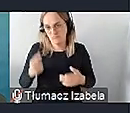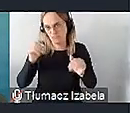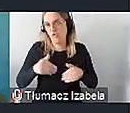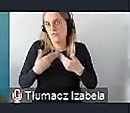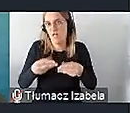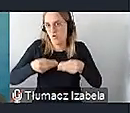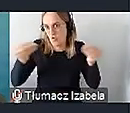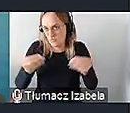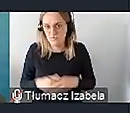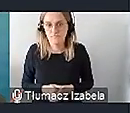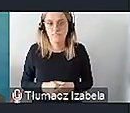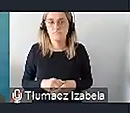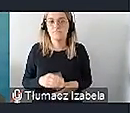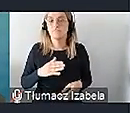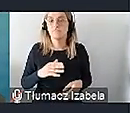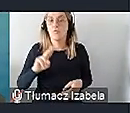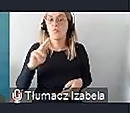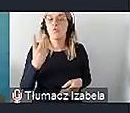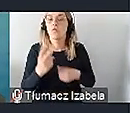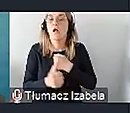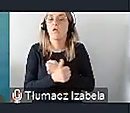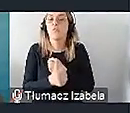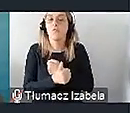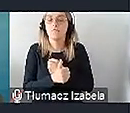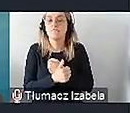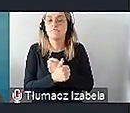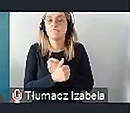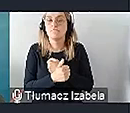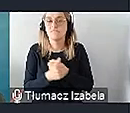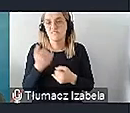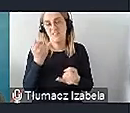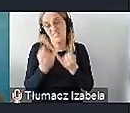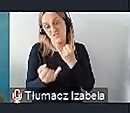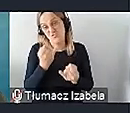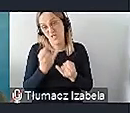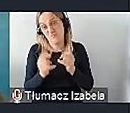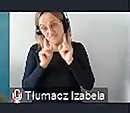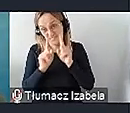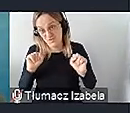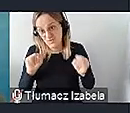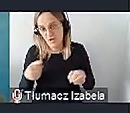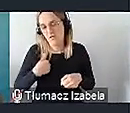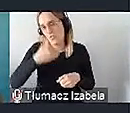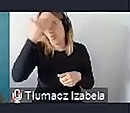to może się pojawić drugi argument: Nawet jeżeli to działa, to ja nie umiem rysować,